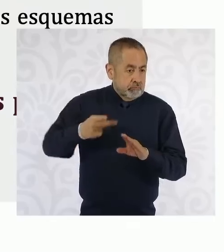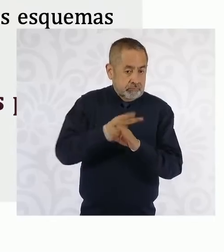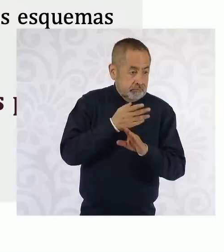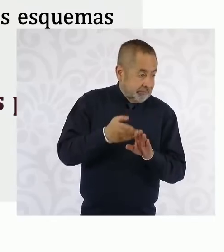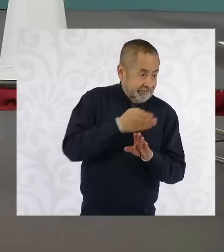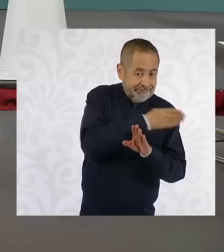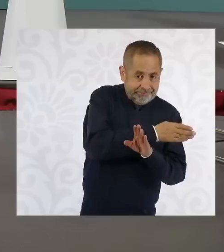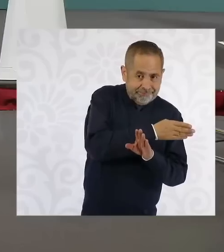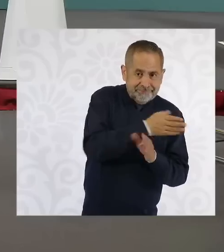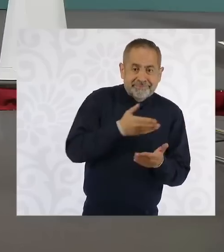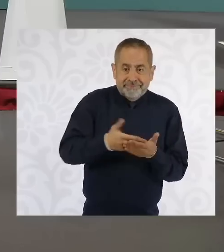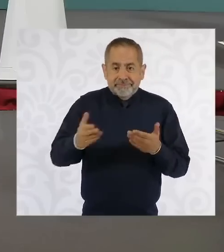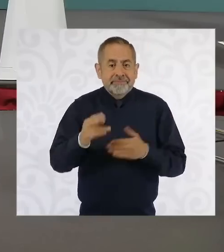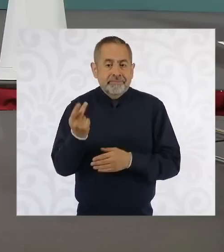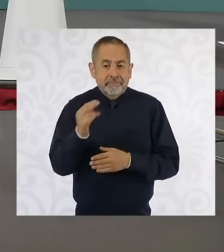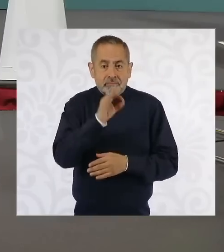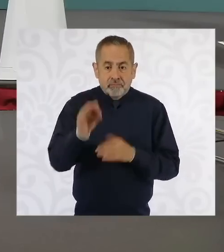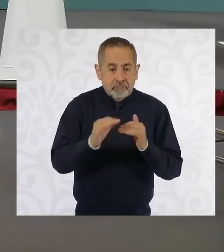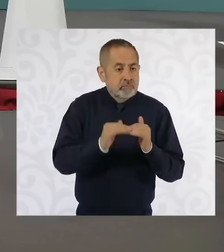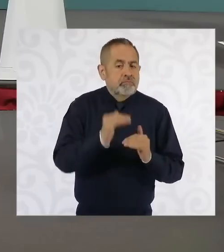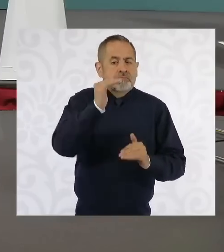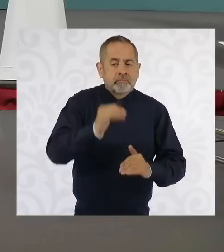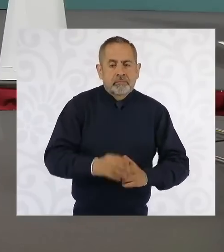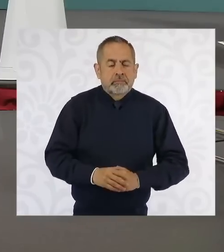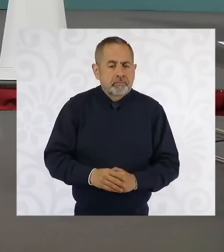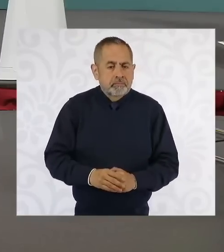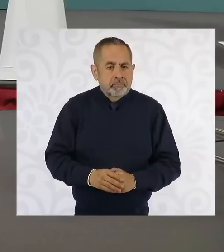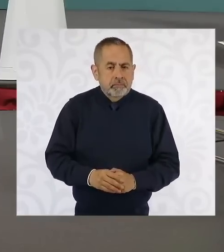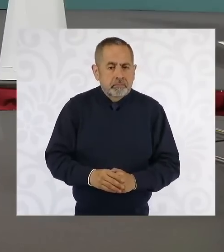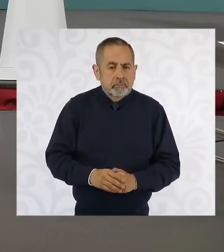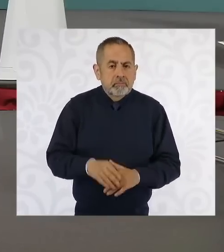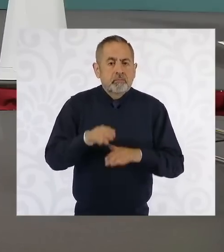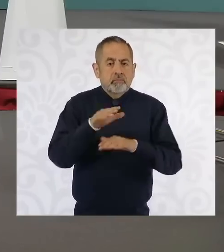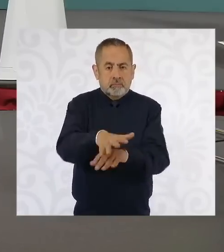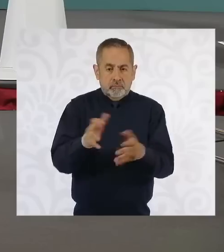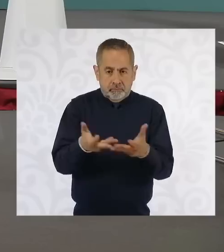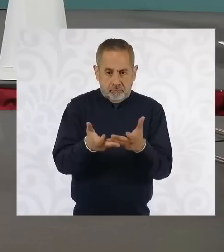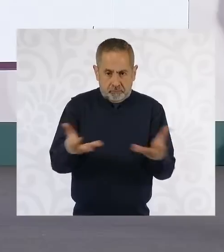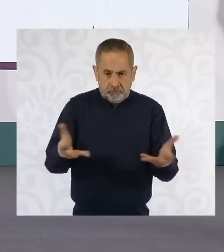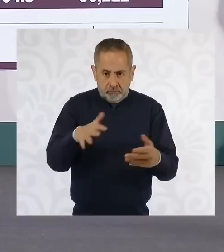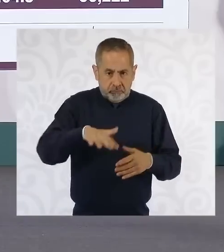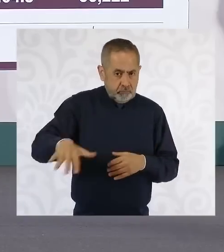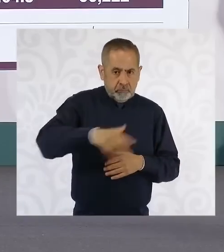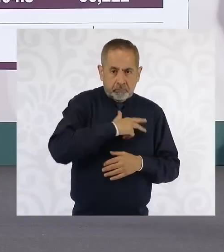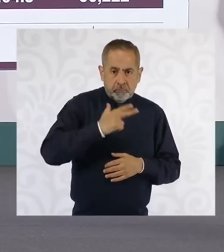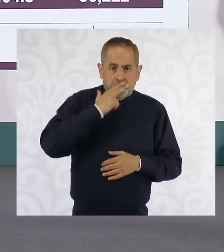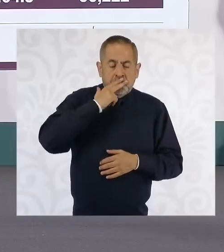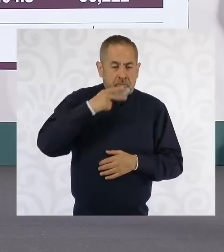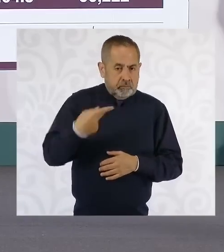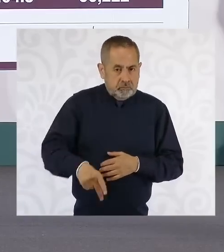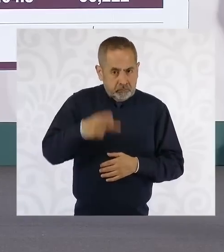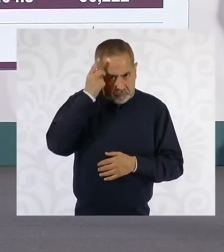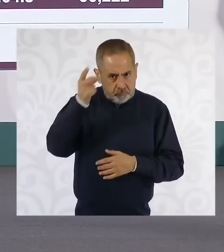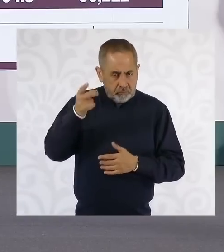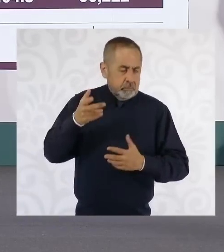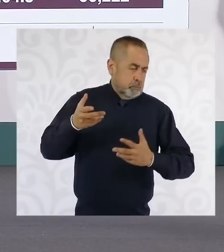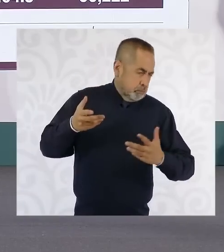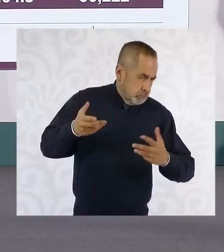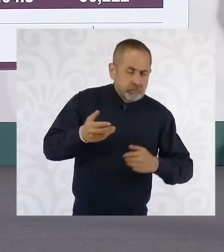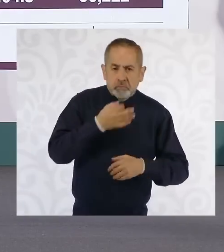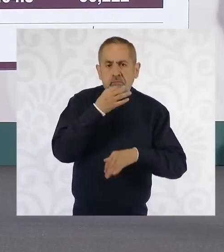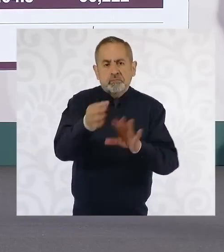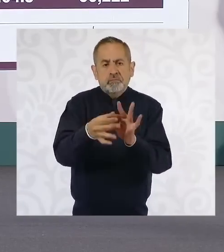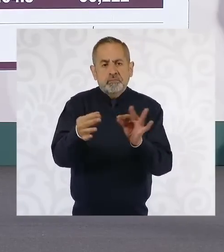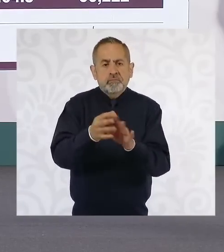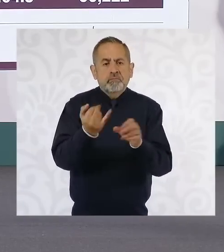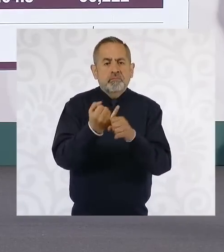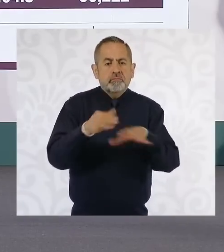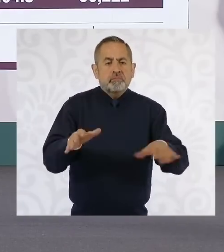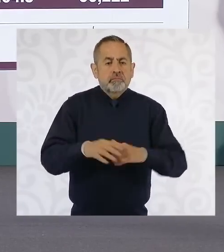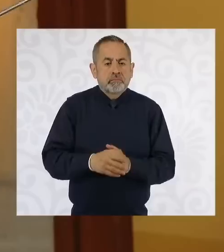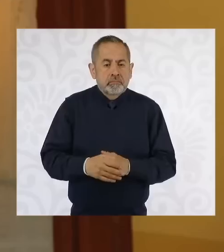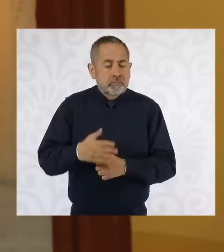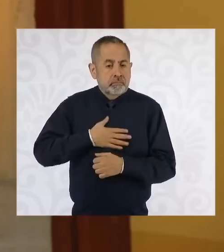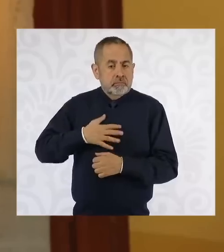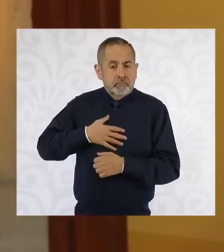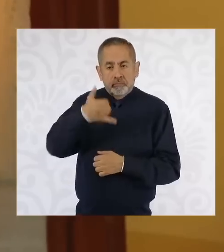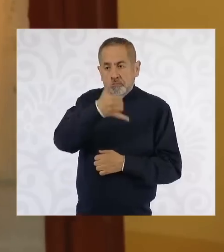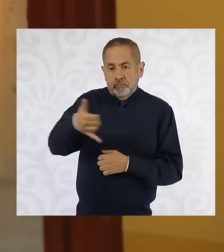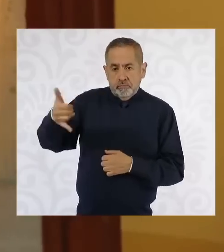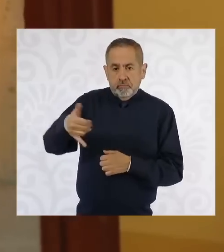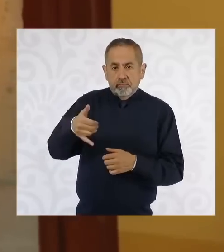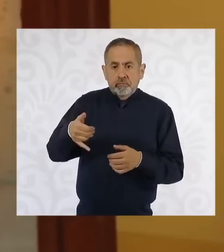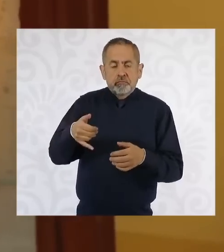por favor en cuanto a reserva territorial la que sigue informarles que dentro del inf ya tenemos